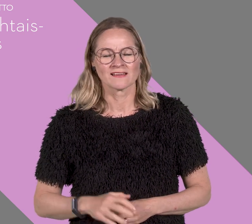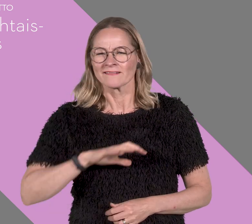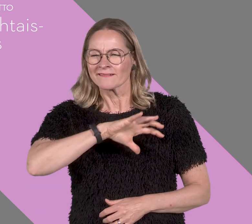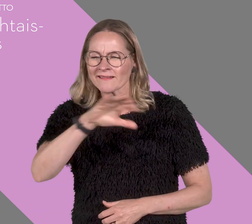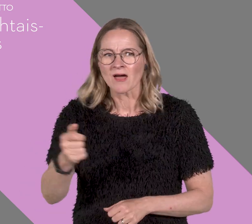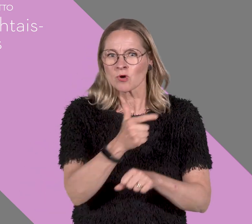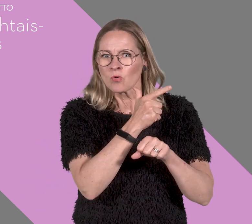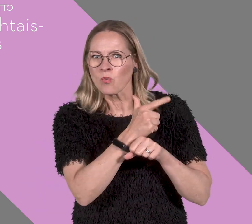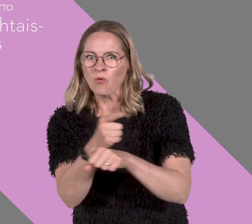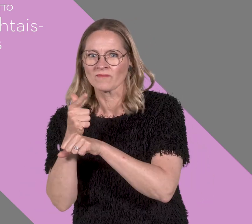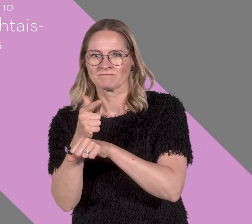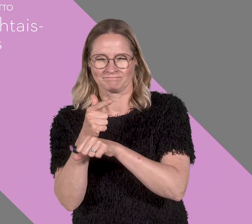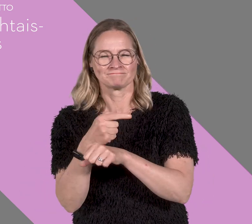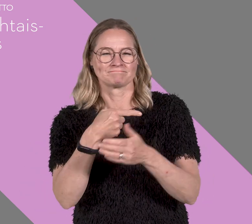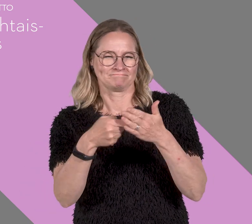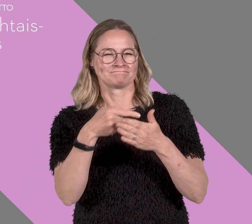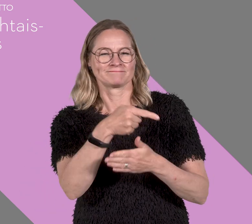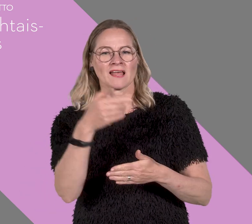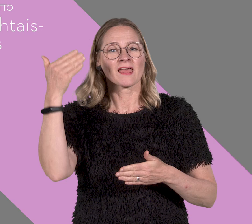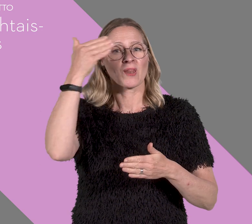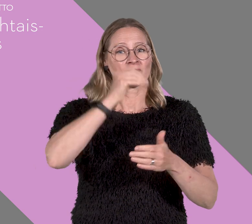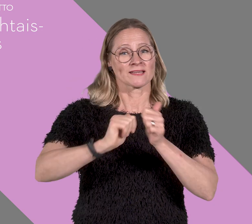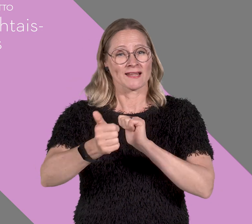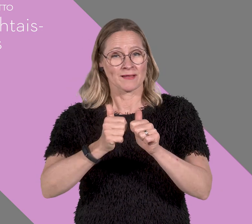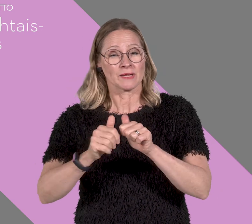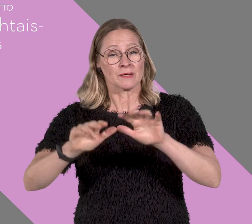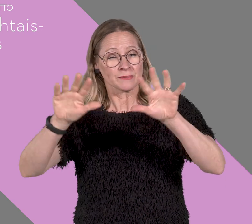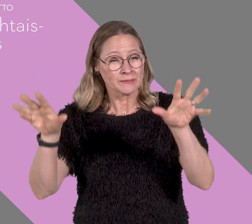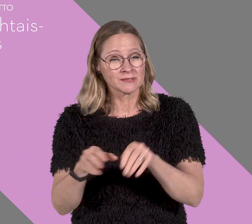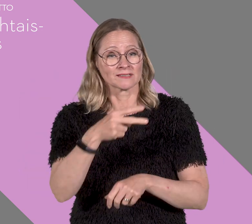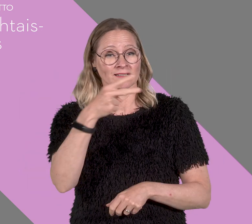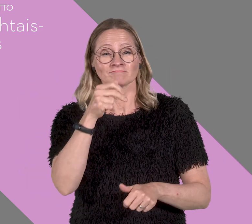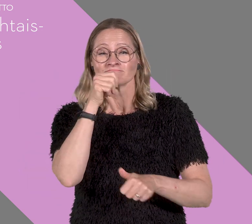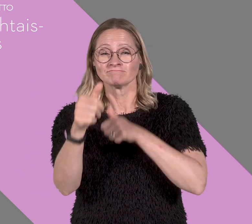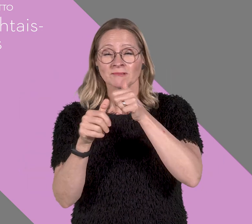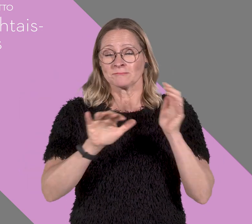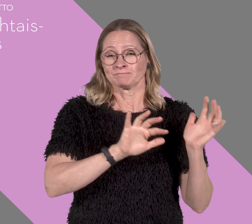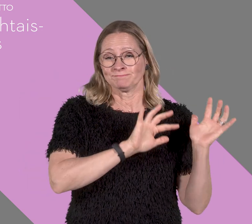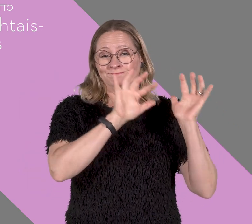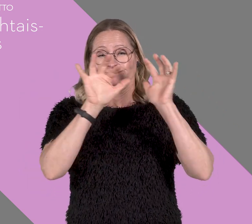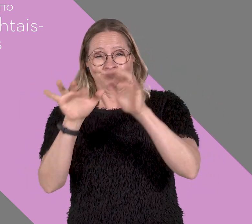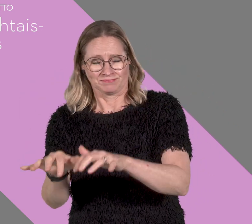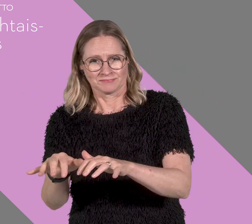Kaikki kuvaa! -elokuvakilpailuun saapui kaikkiaan - toistasataa osanottajaa.